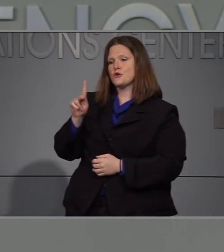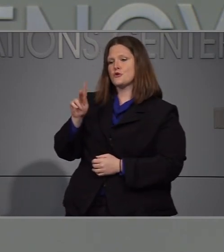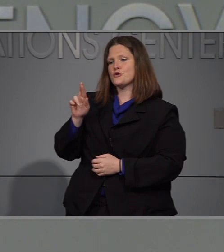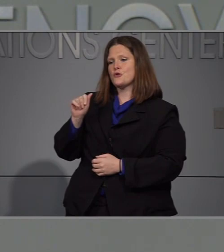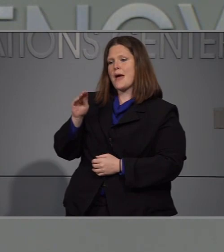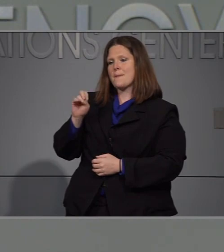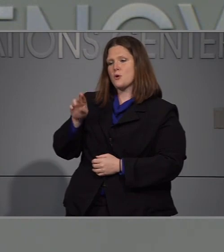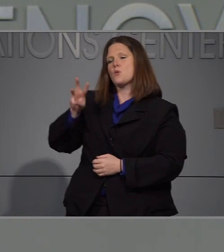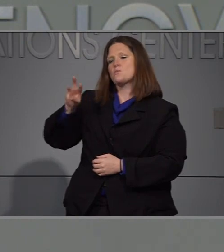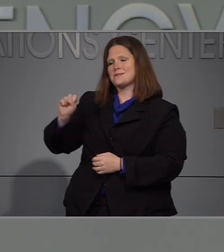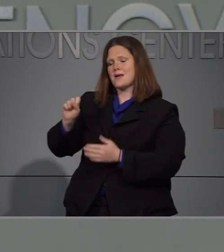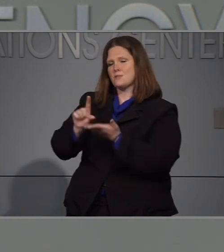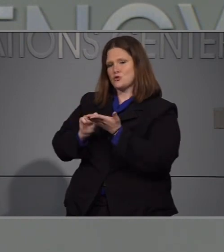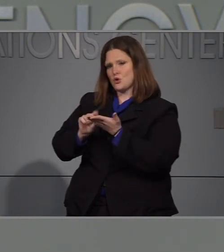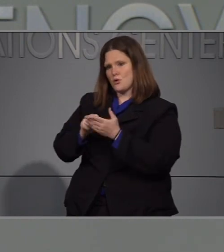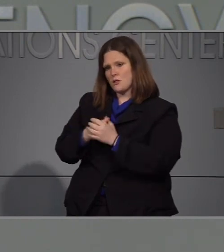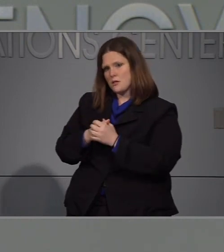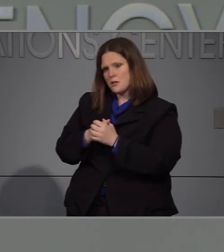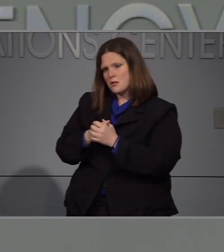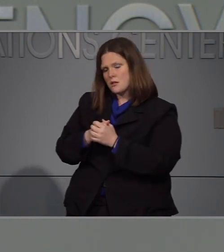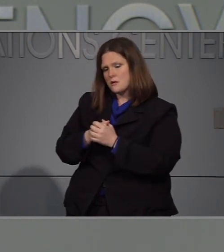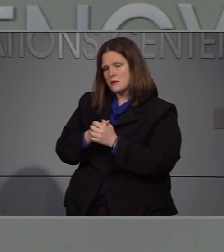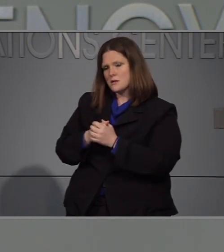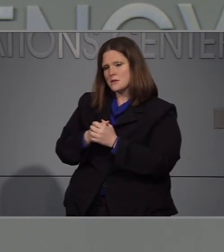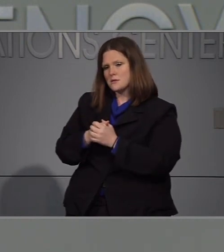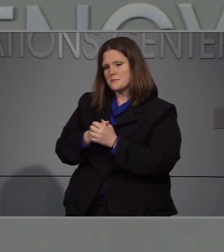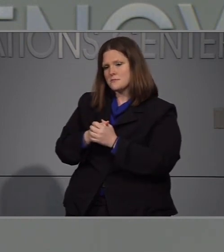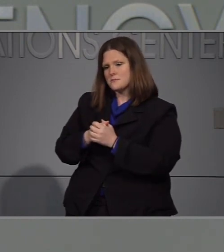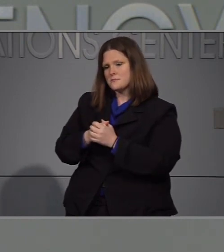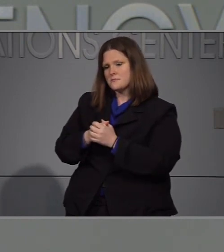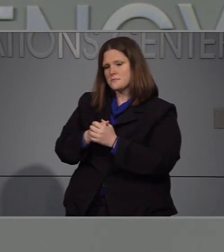Vencen se Langer una.